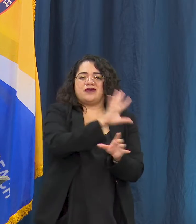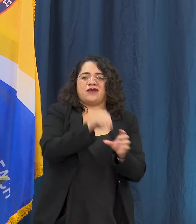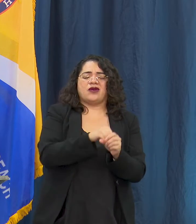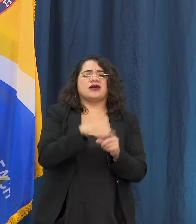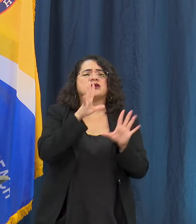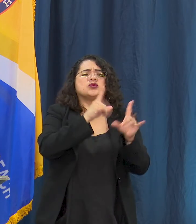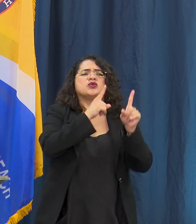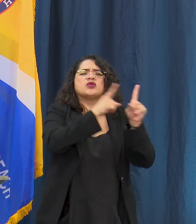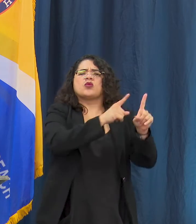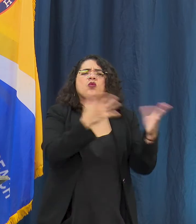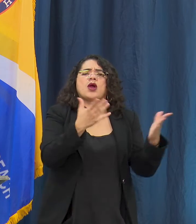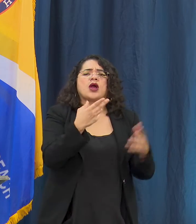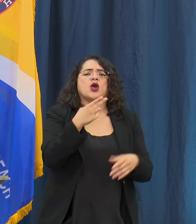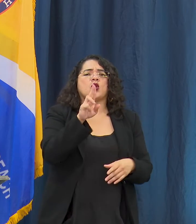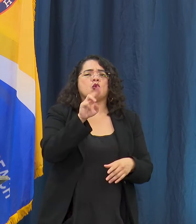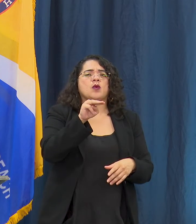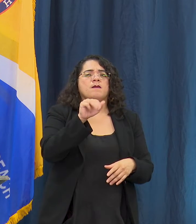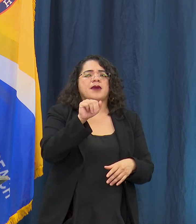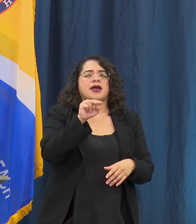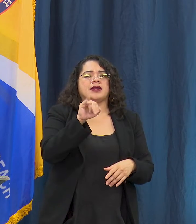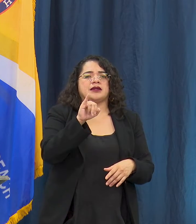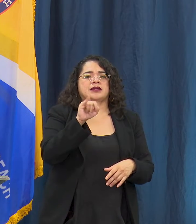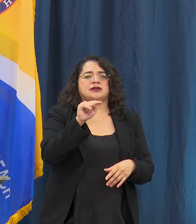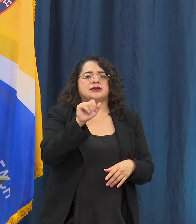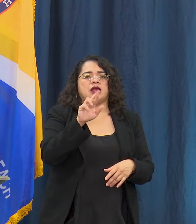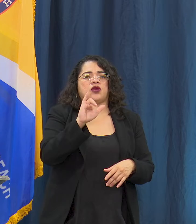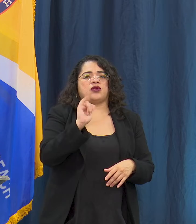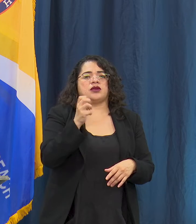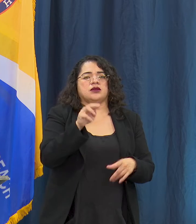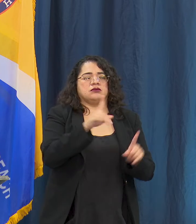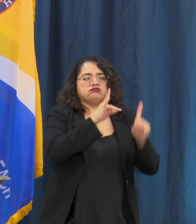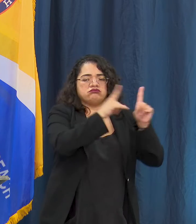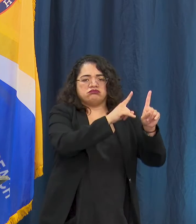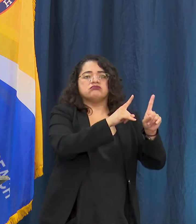con este programa tambien Kelly most ambien record Alstom en que nuestro en